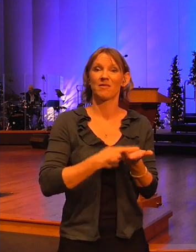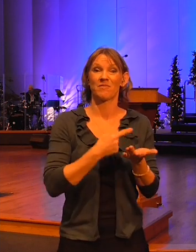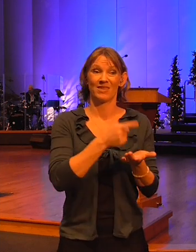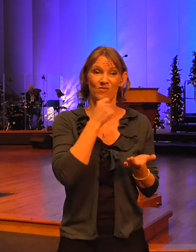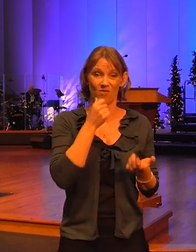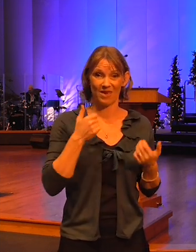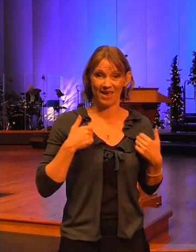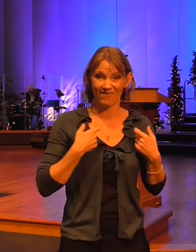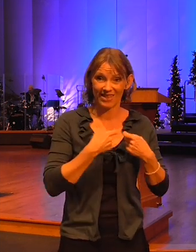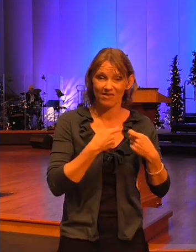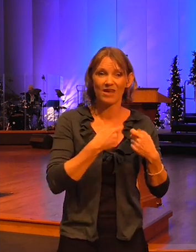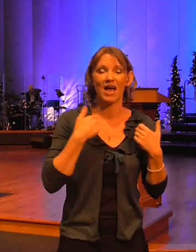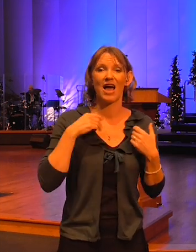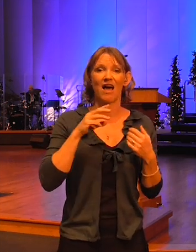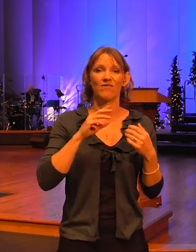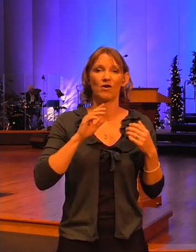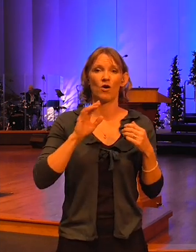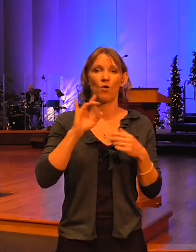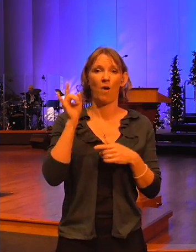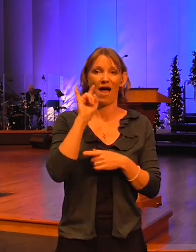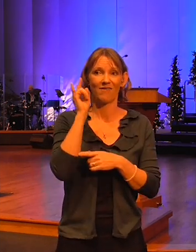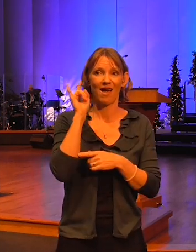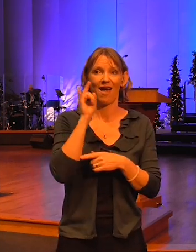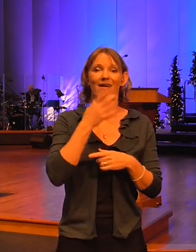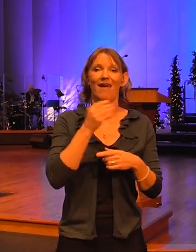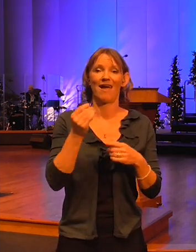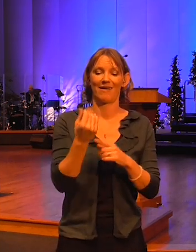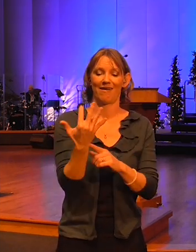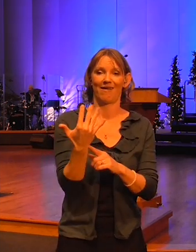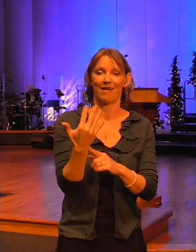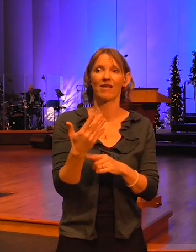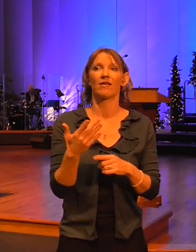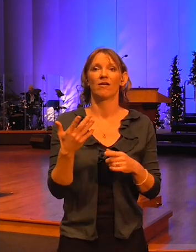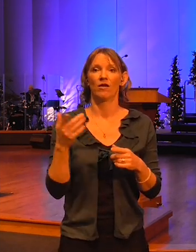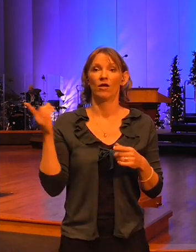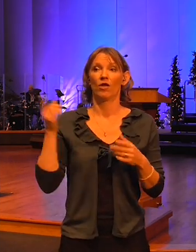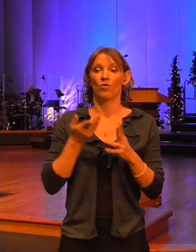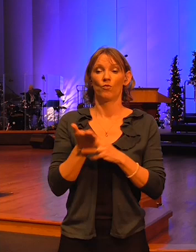una vela. y el Reverendo Chris a través de su gran organización ayuda a traducir materiales